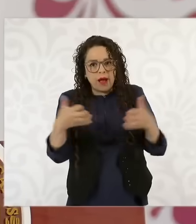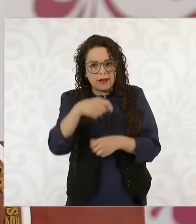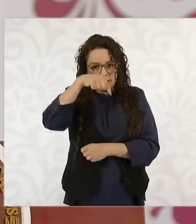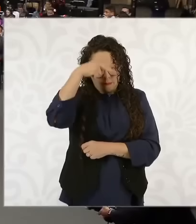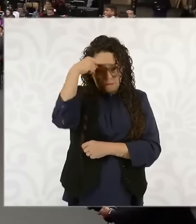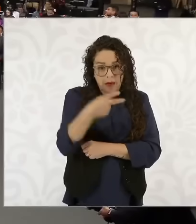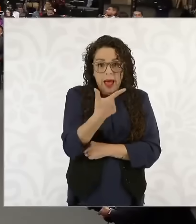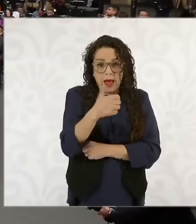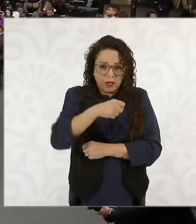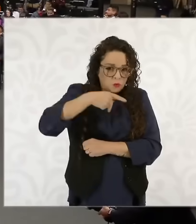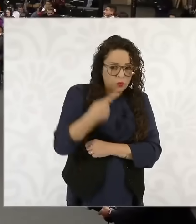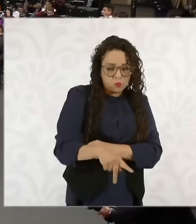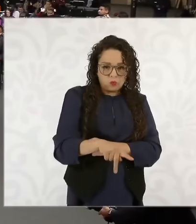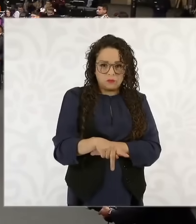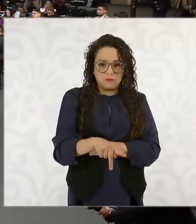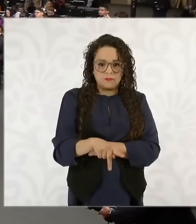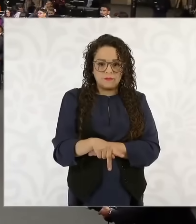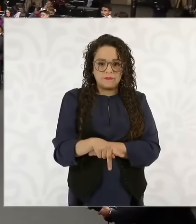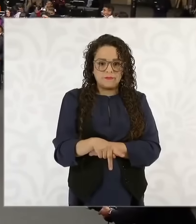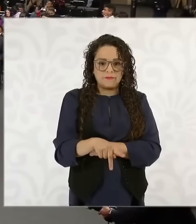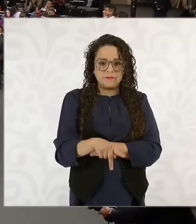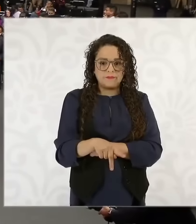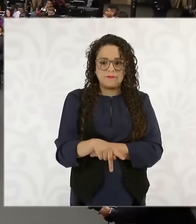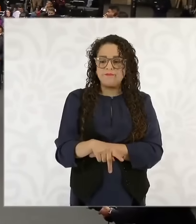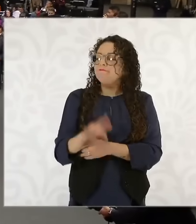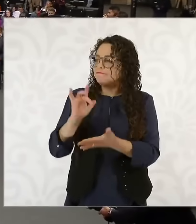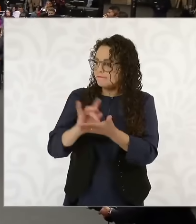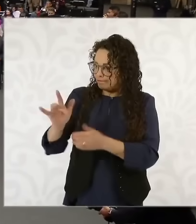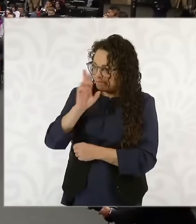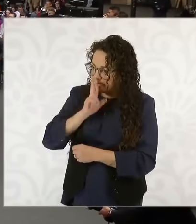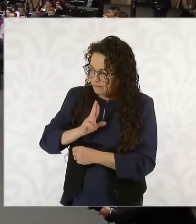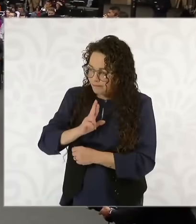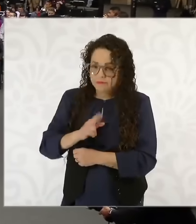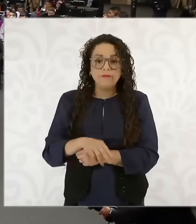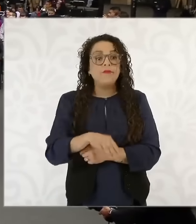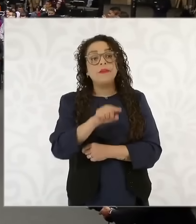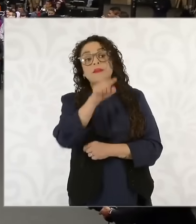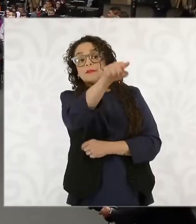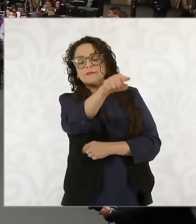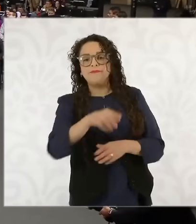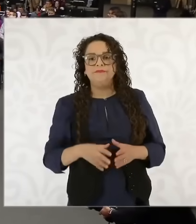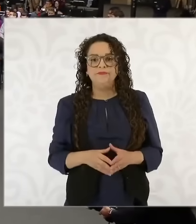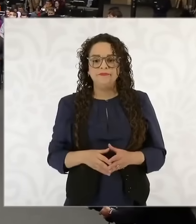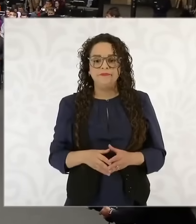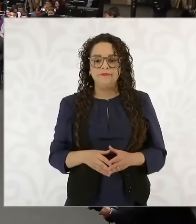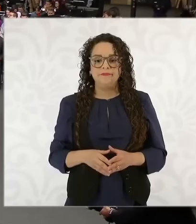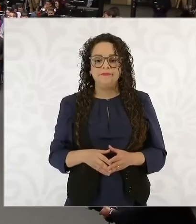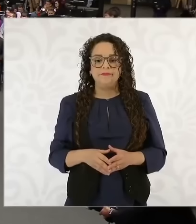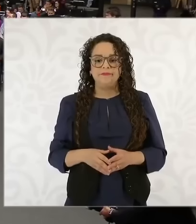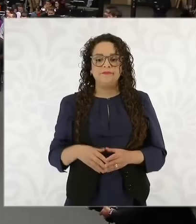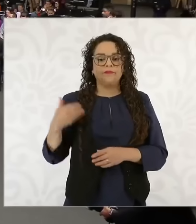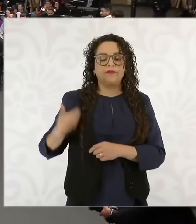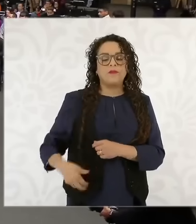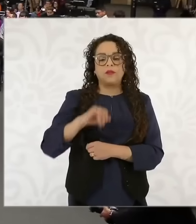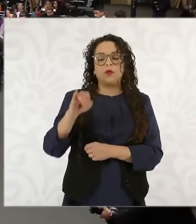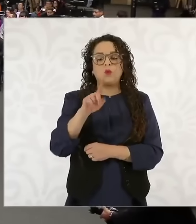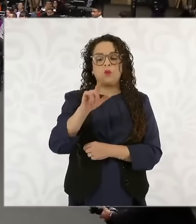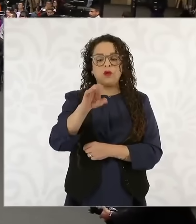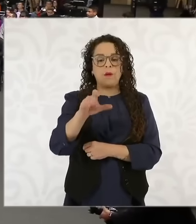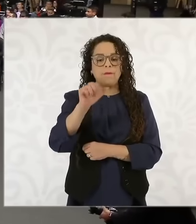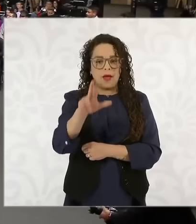Sí. A ver acá. Muchas gracias, presidenta. Julio Mar Gómez de Medios del Pacífico. Presidenta,